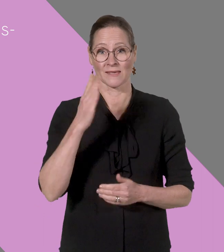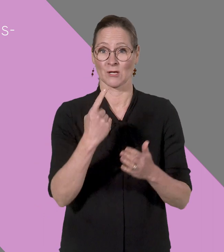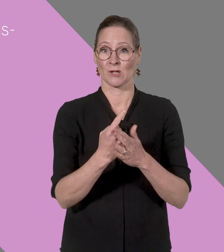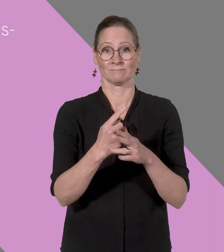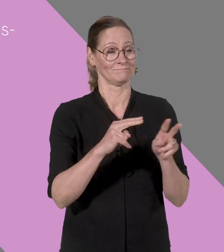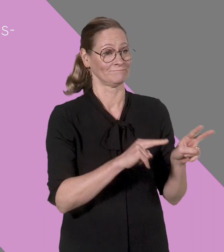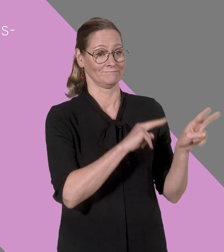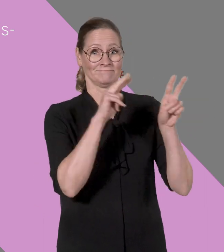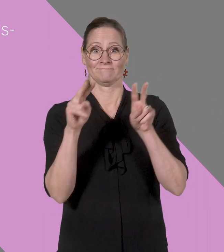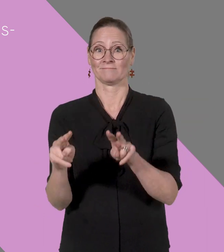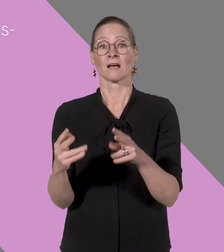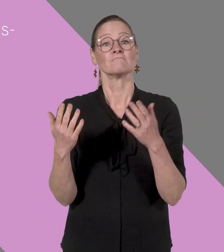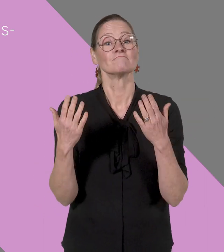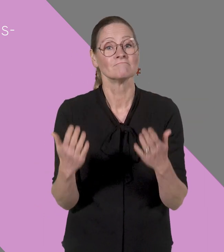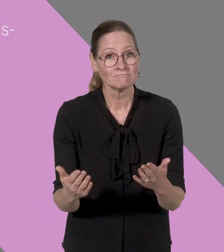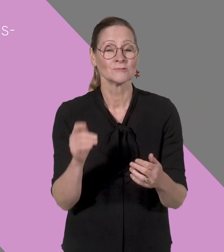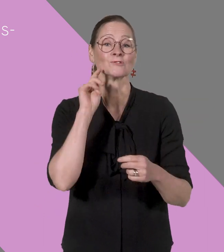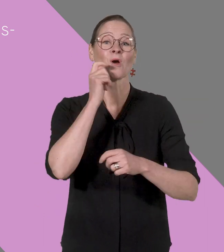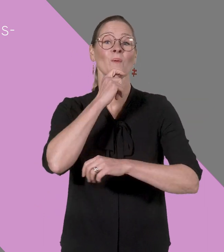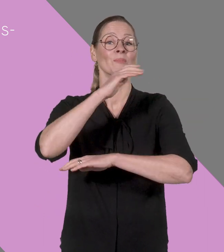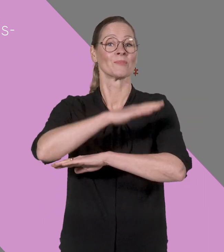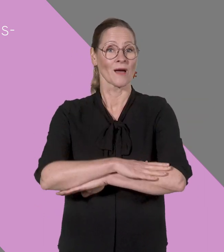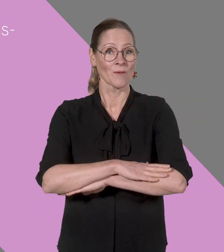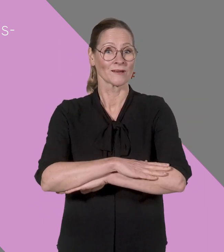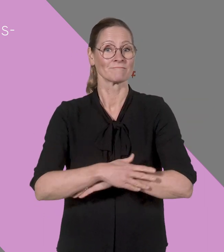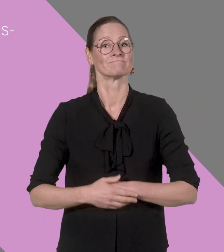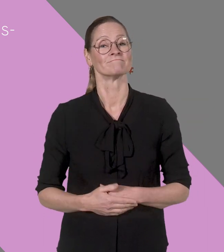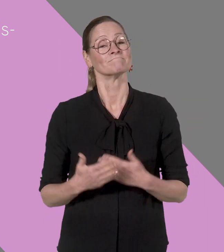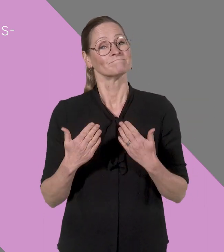Ajankohtaiskatsaus jää nyt joulutauolle, -